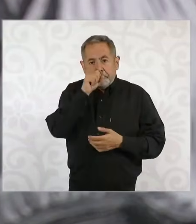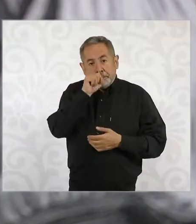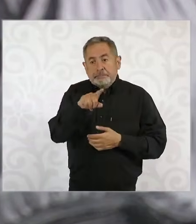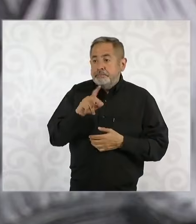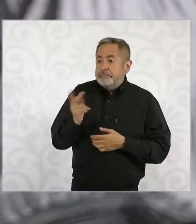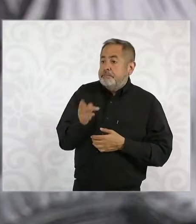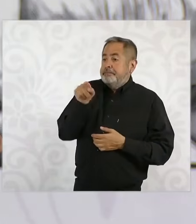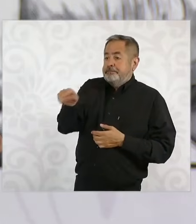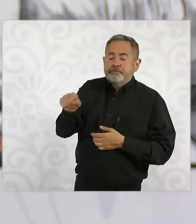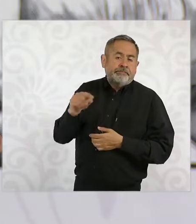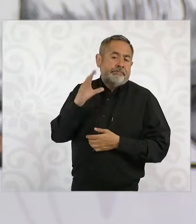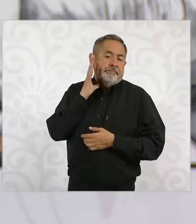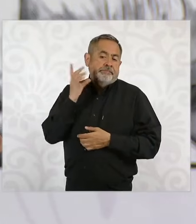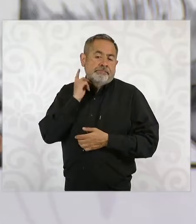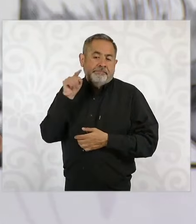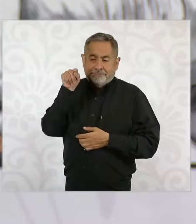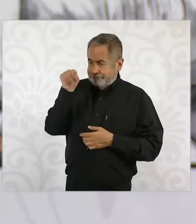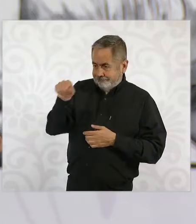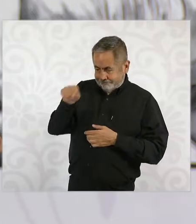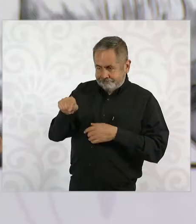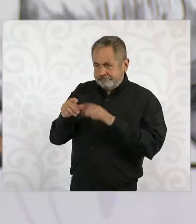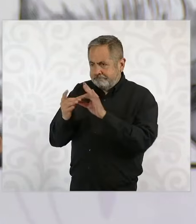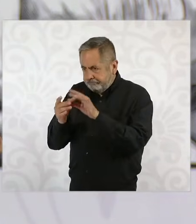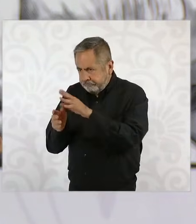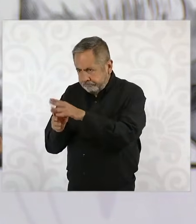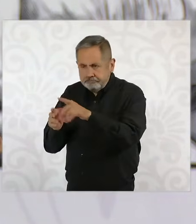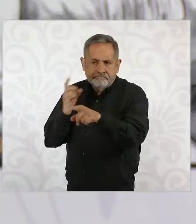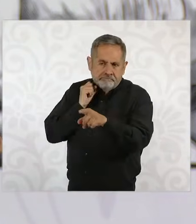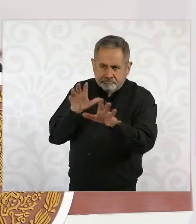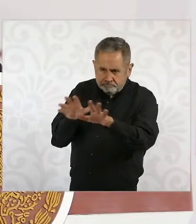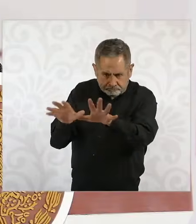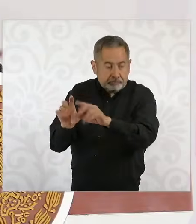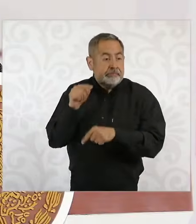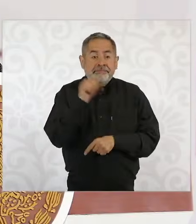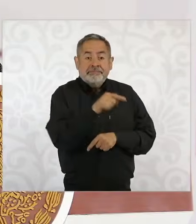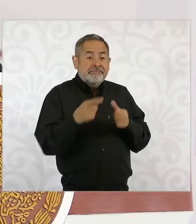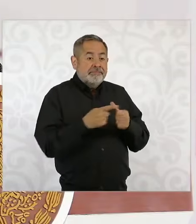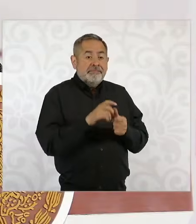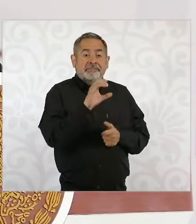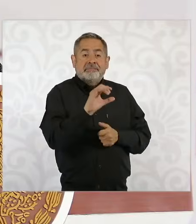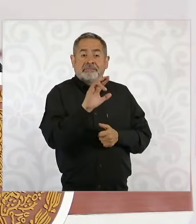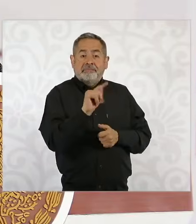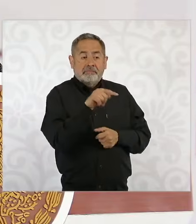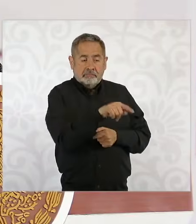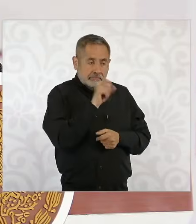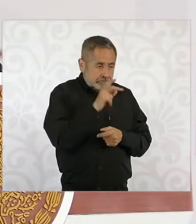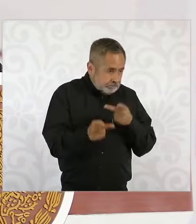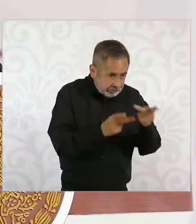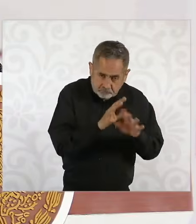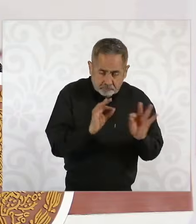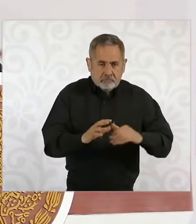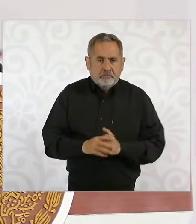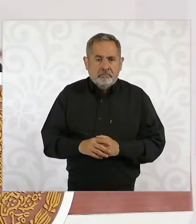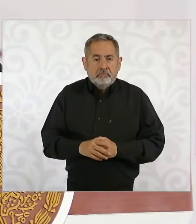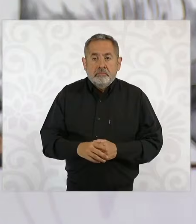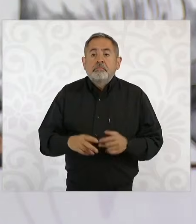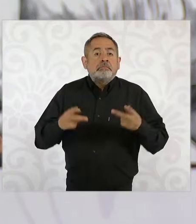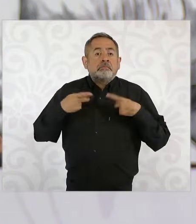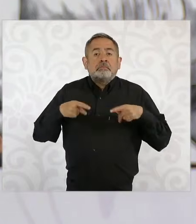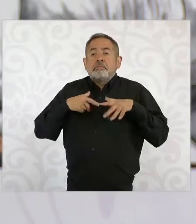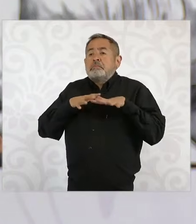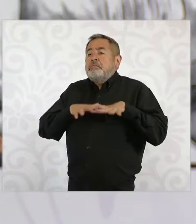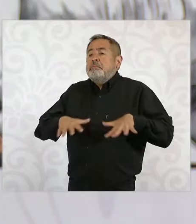es la directamente involucrada. Mm si creemos que las audiencias son todas de la infantil,